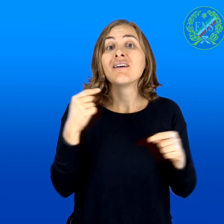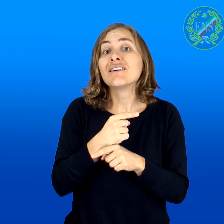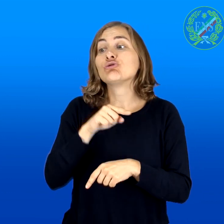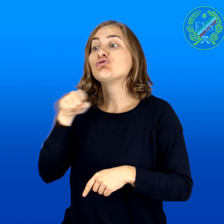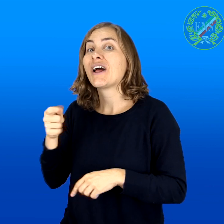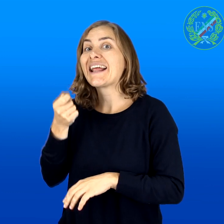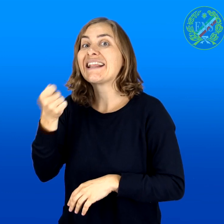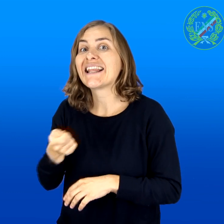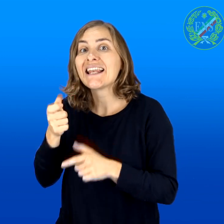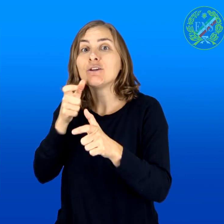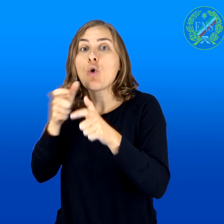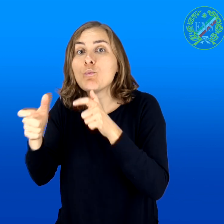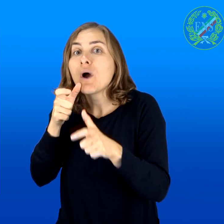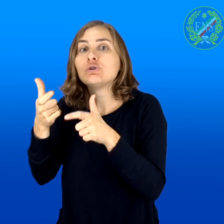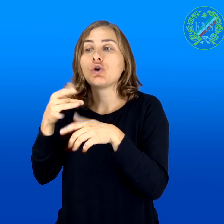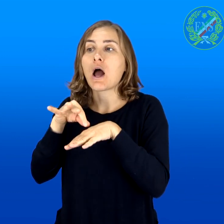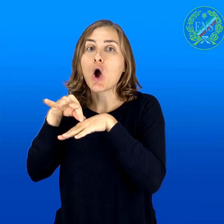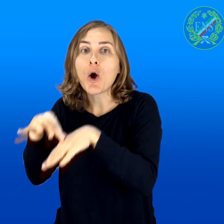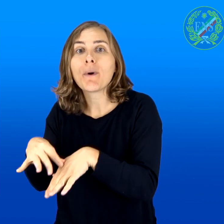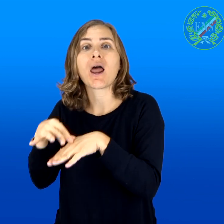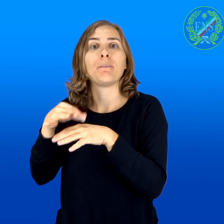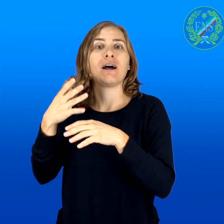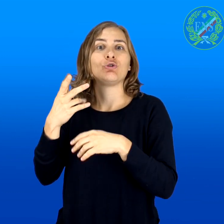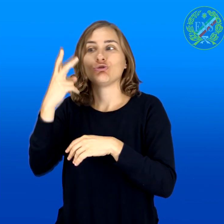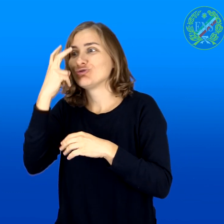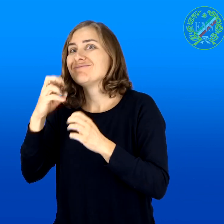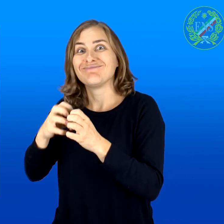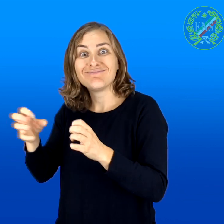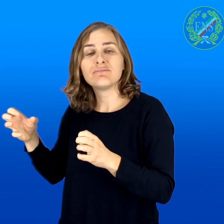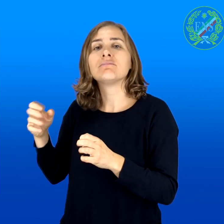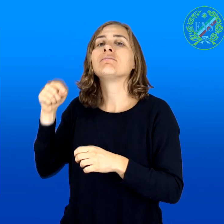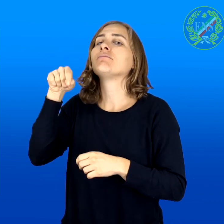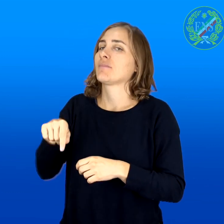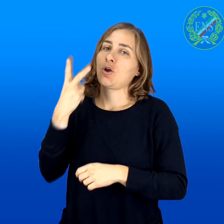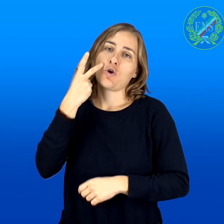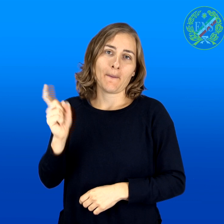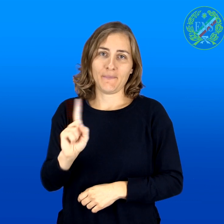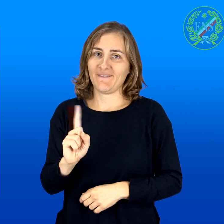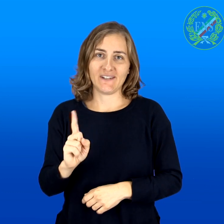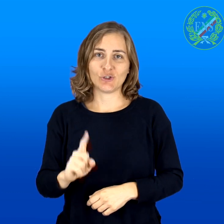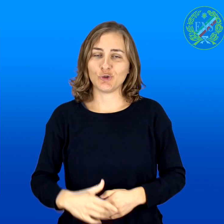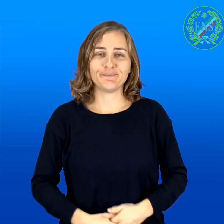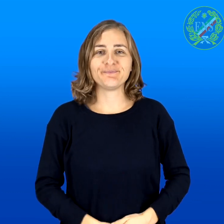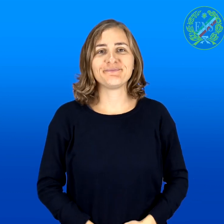Invece sulle indennità, come quelle di comunicazione, di accompagnamento, per ciechi, ecc., non è prevista l'attuazione.